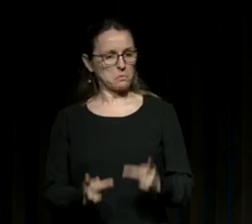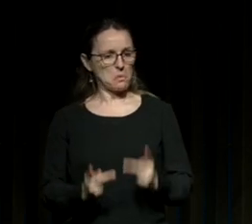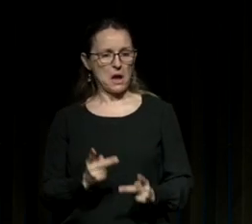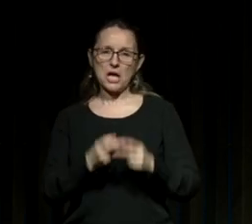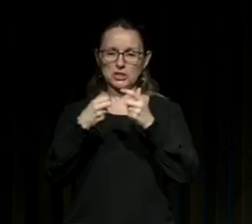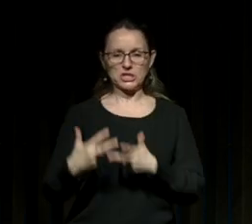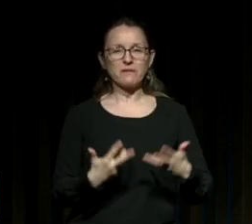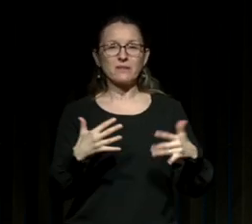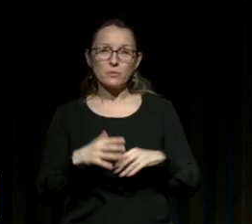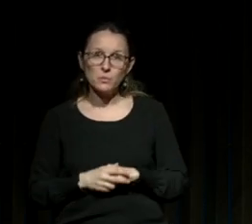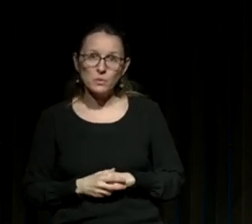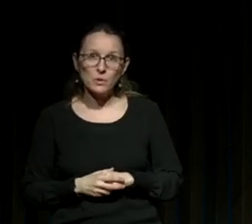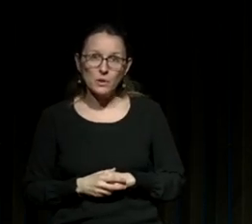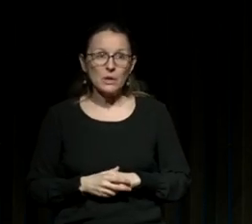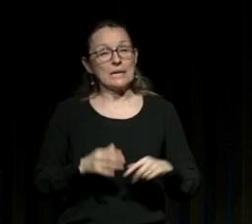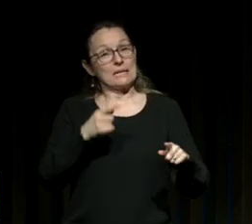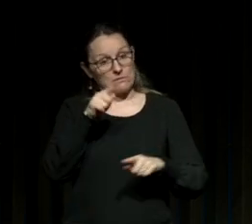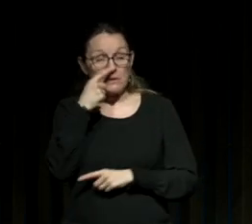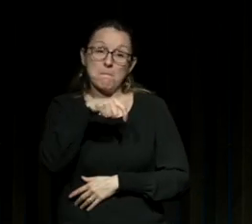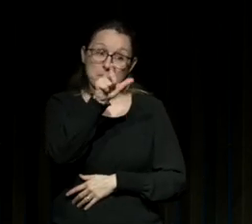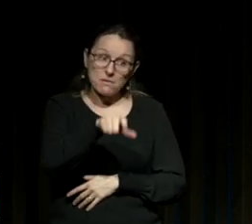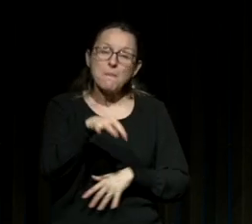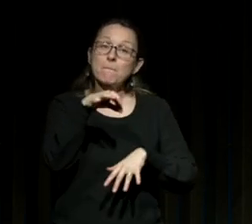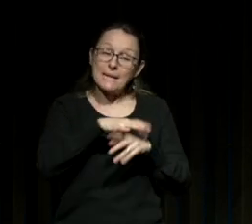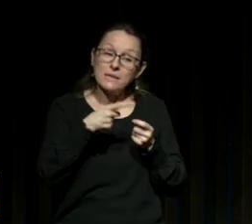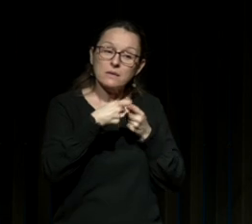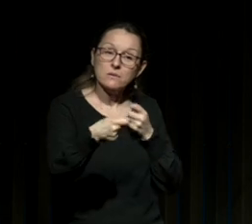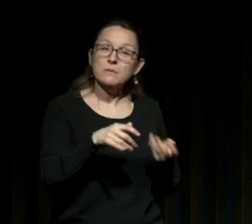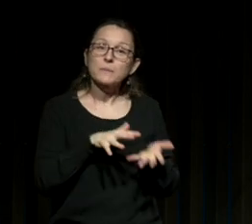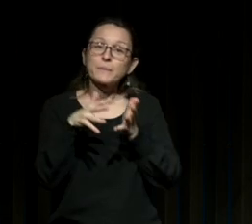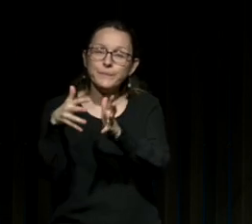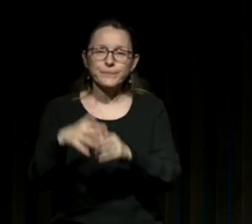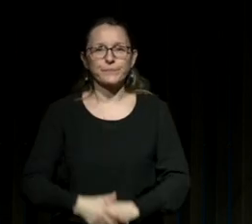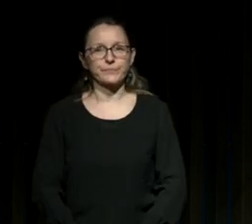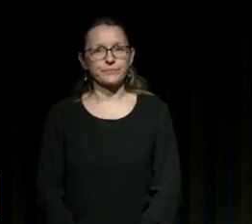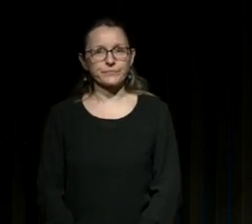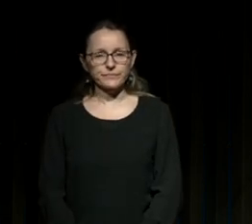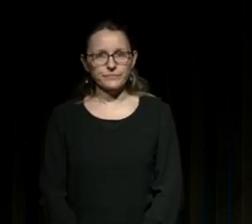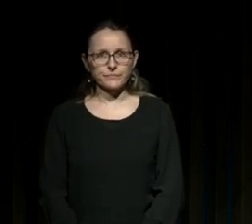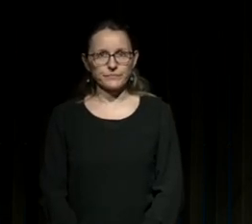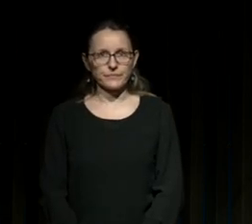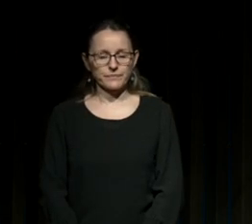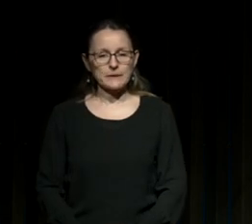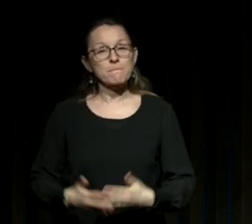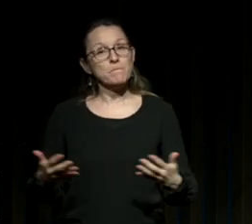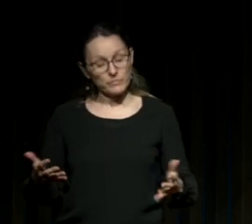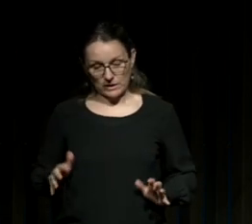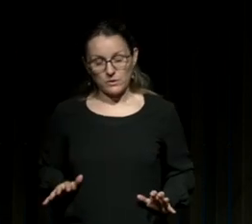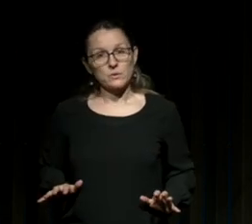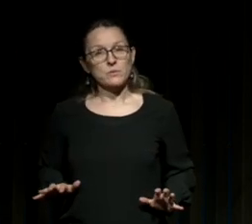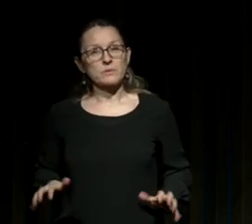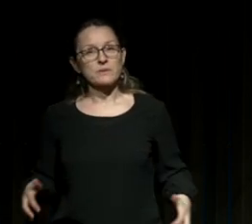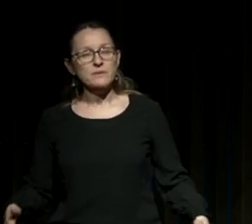qui souffre d'une maladie chronique maladie chronique évolutive l'obésité c'est une maladie